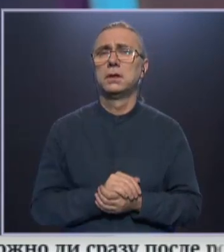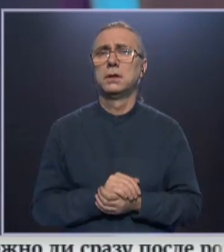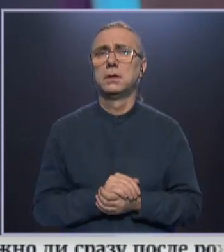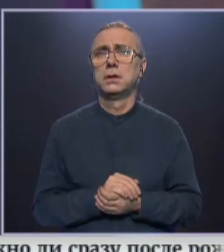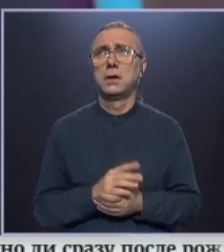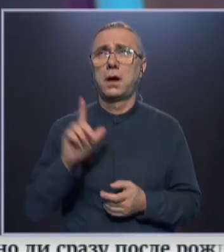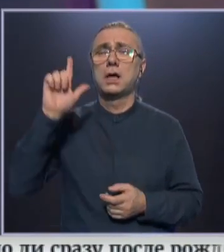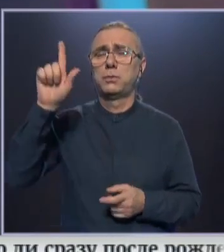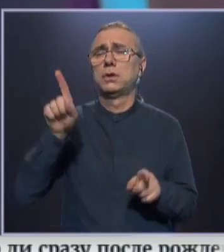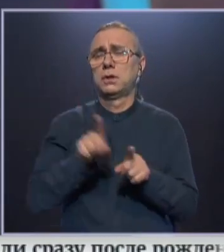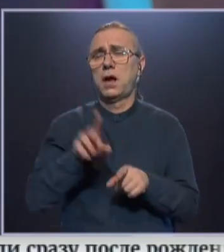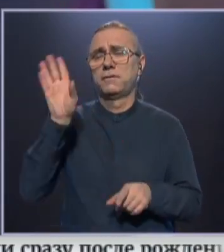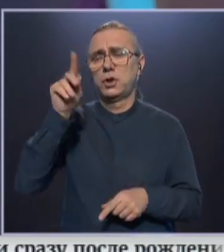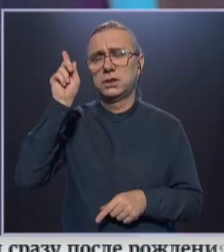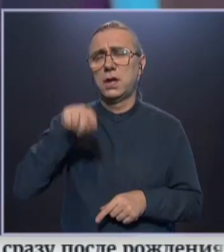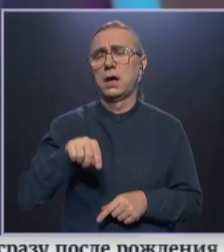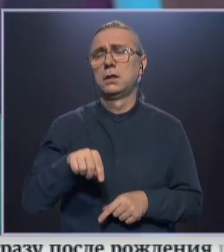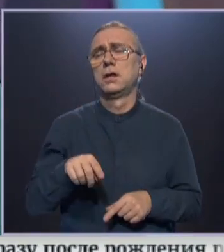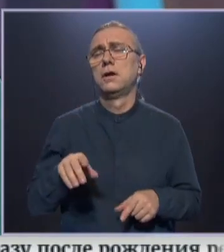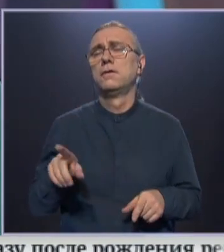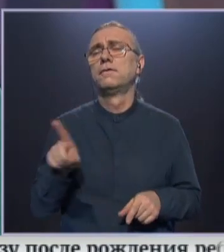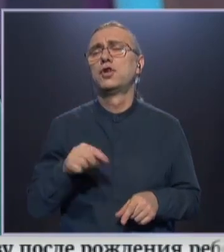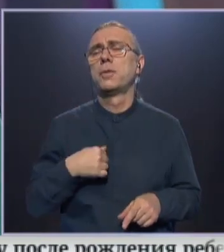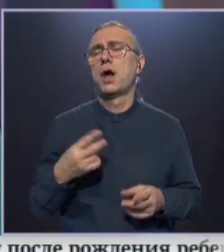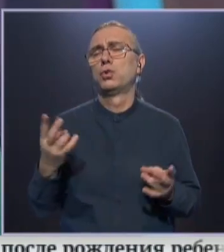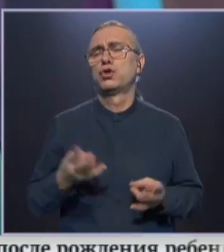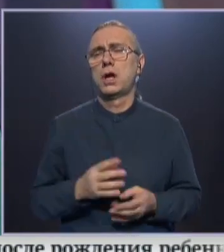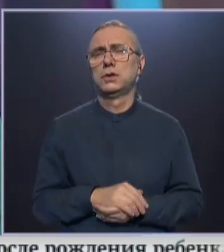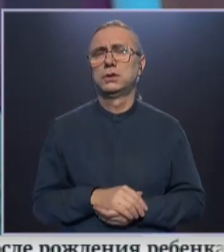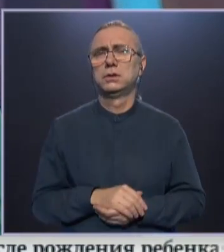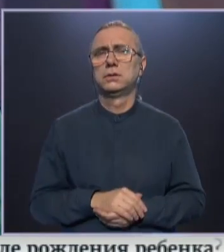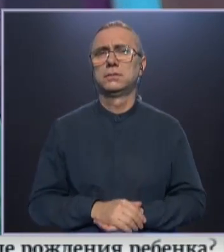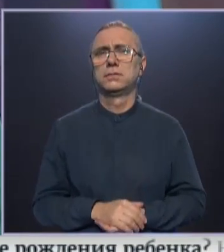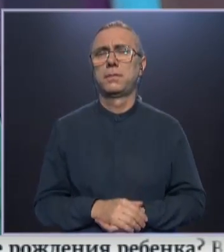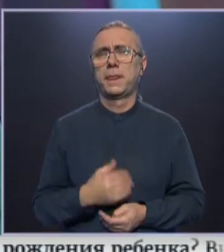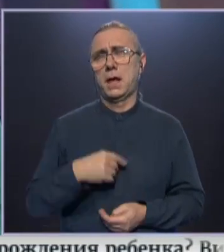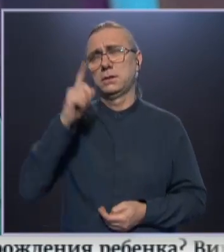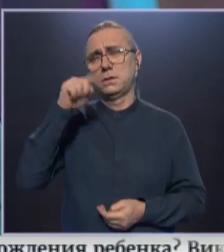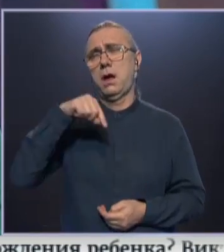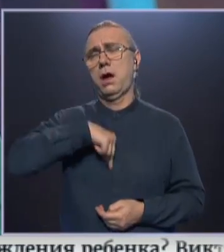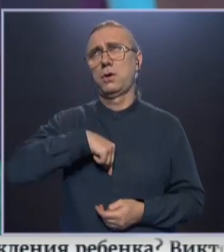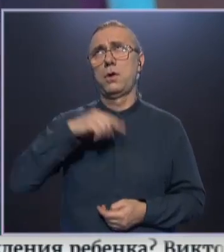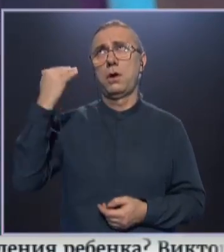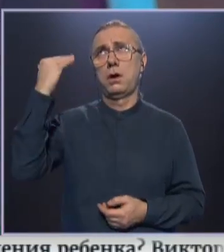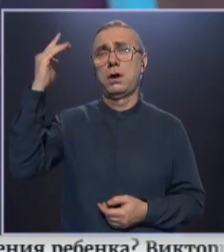и так всё знает В чём я нуждаюсь Просто я же знаю и он видит